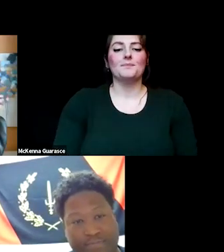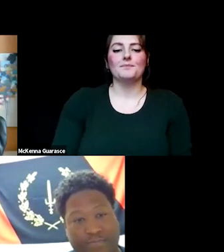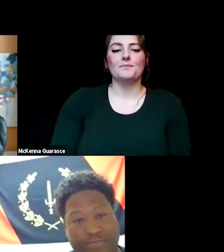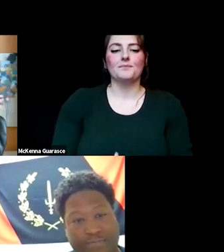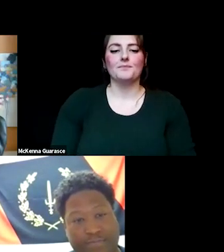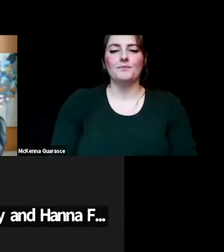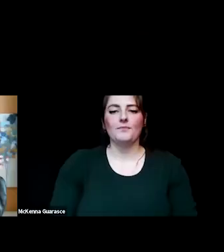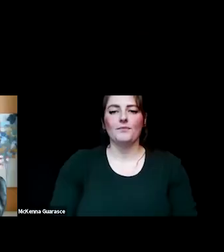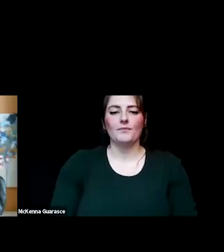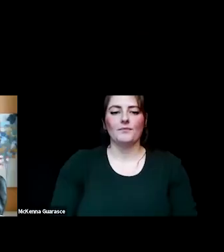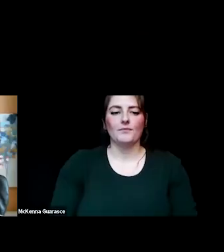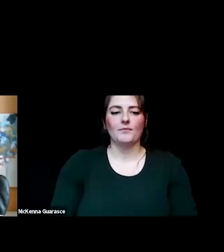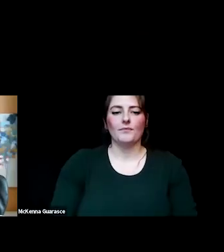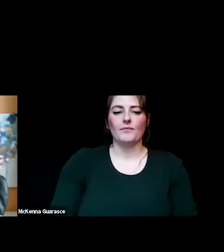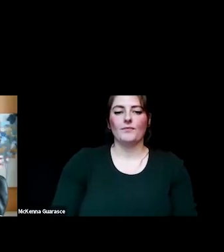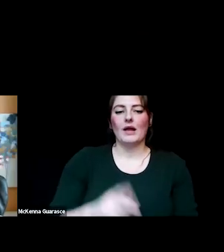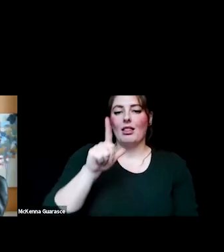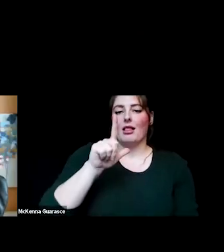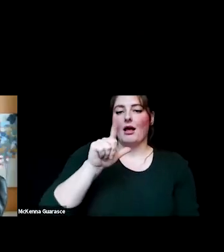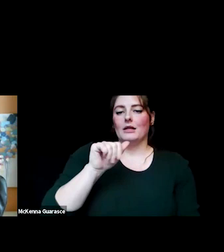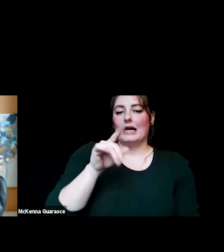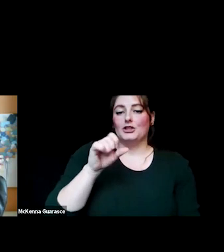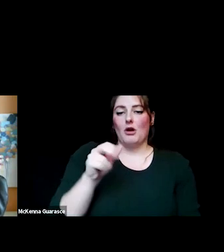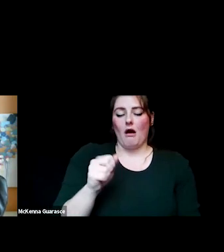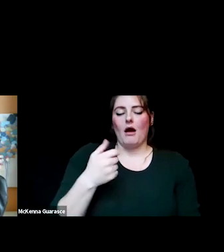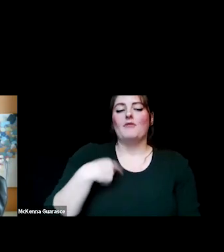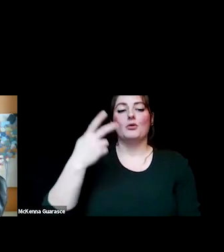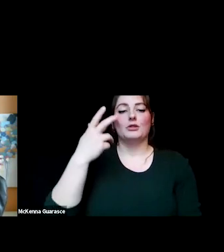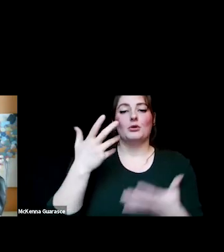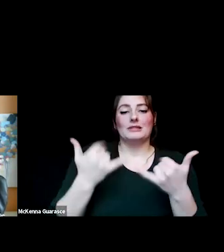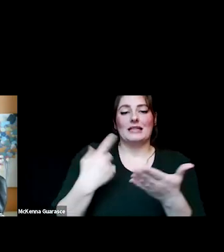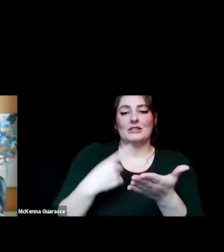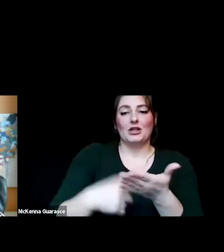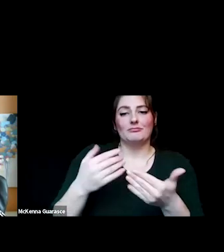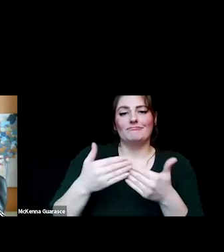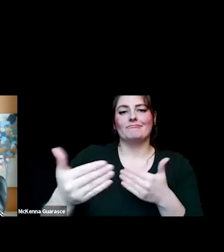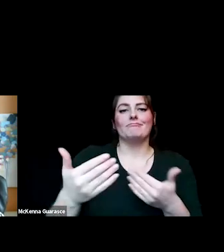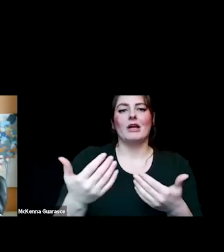Cómo lidiar con los obstáculos. Como han escuchado a lo largo de la conversación de hoy, hay varias dificultades